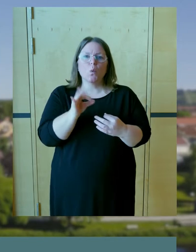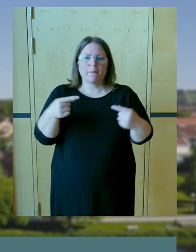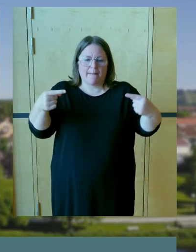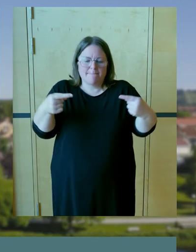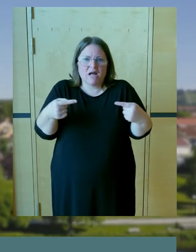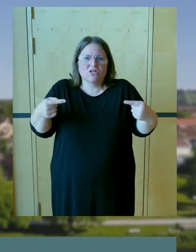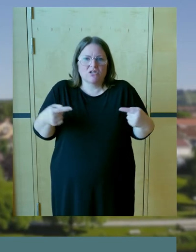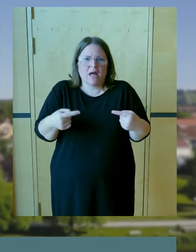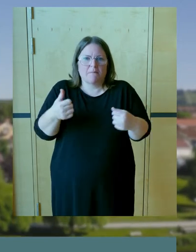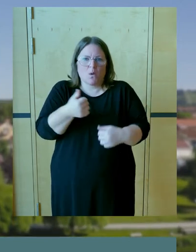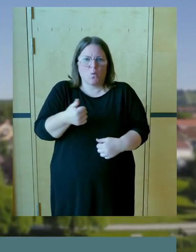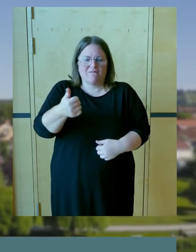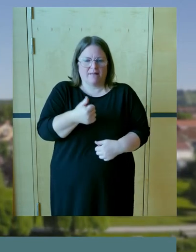Är behovet av de 120 platser